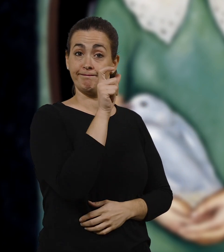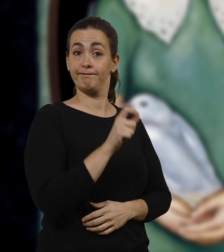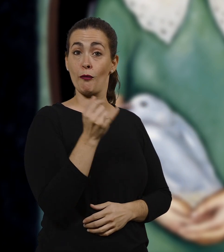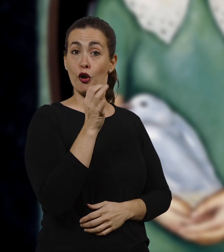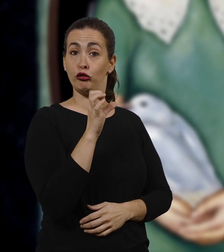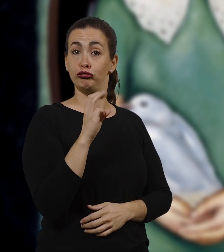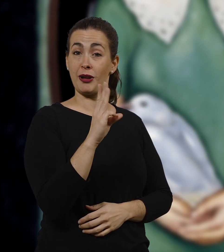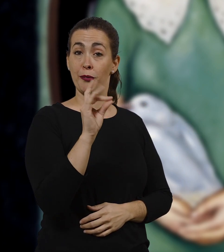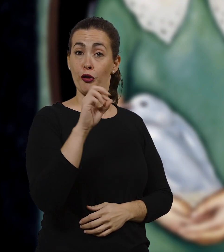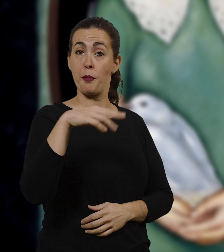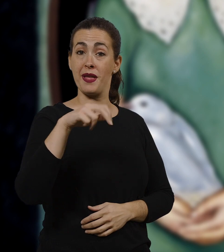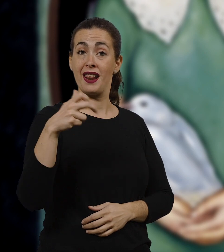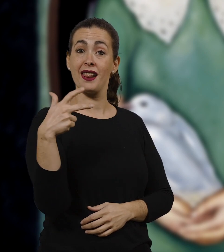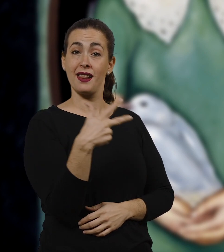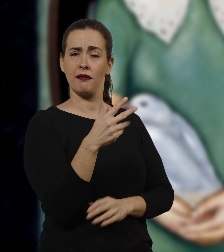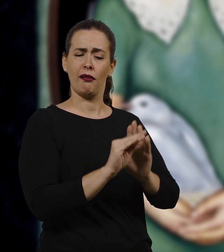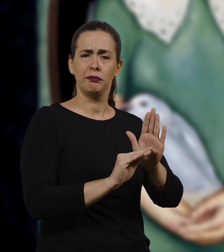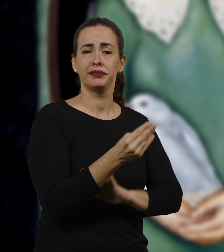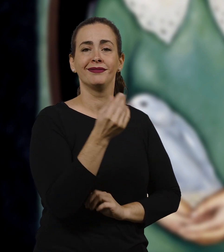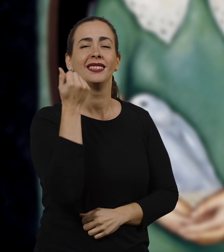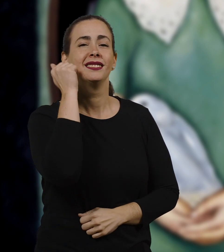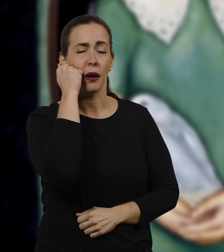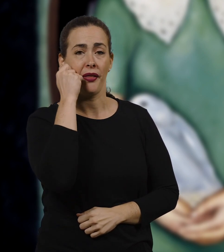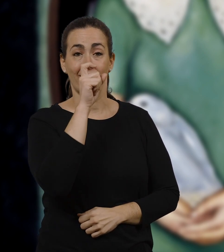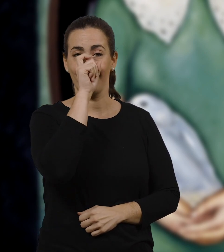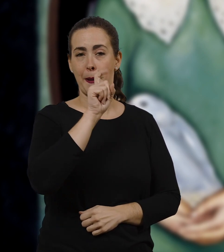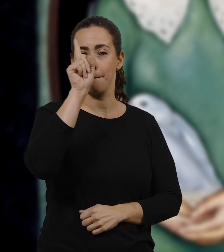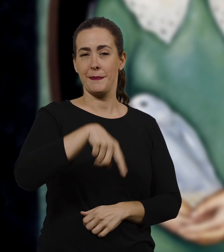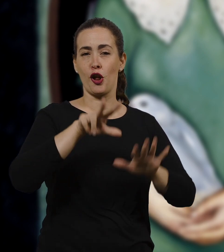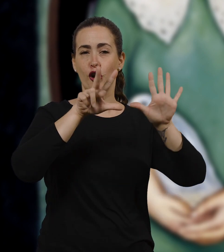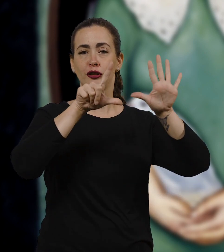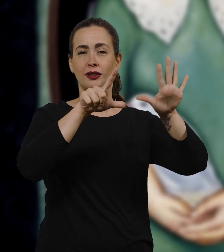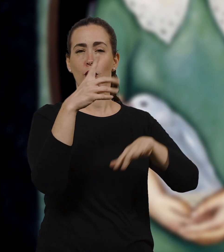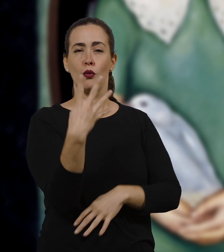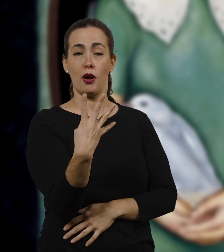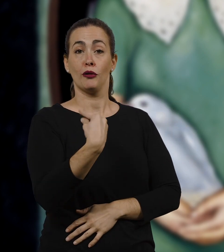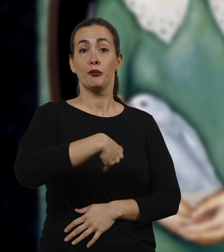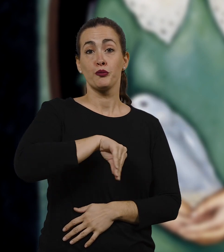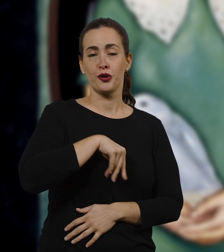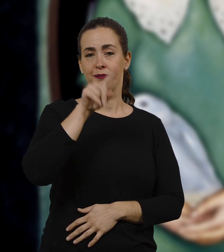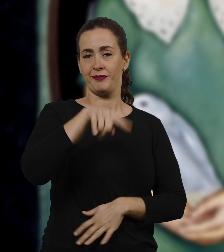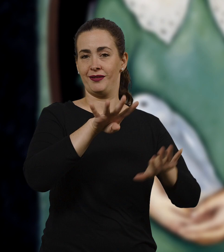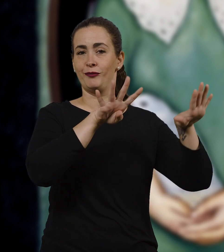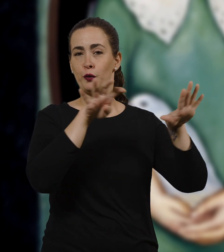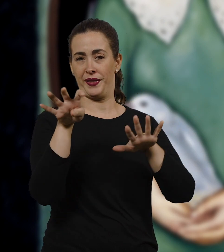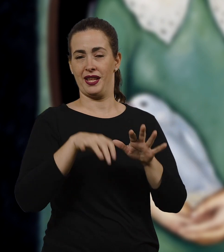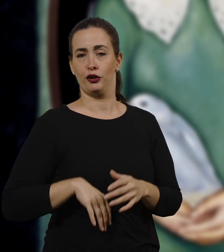Josep Domènech (Sabadell, 1874-1900)